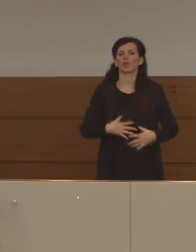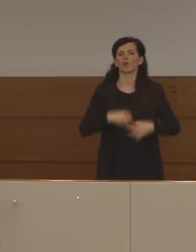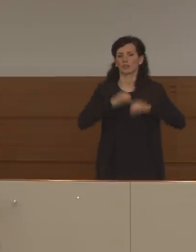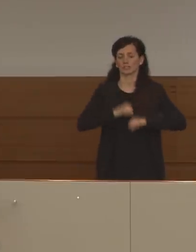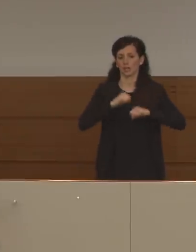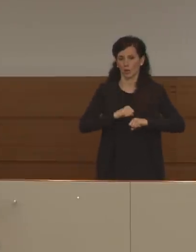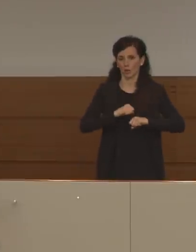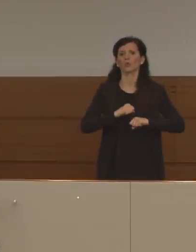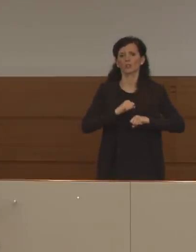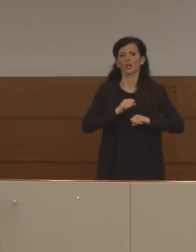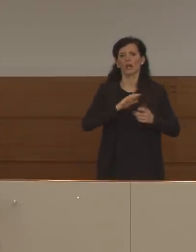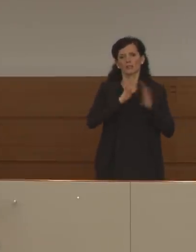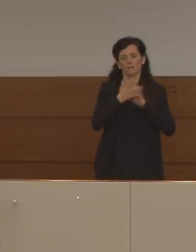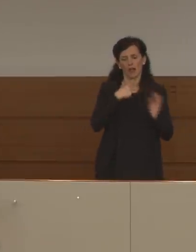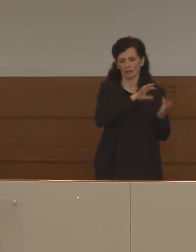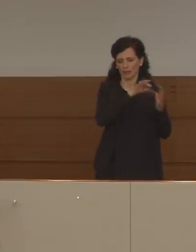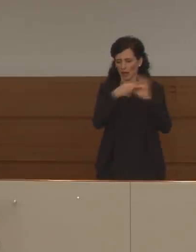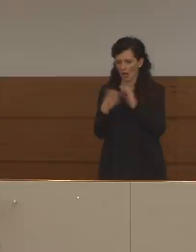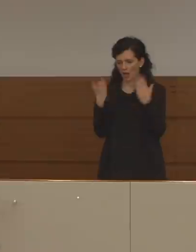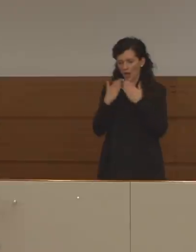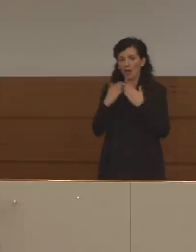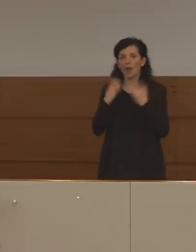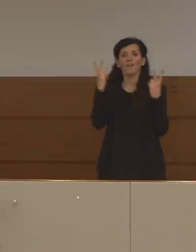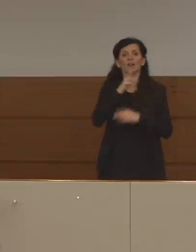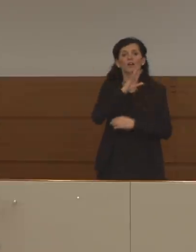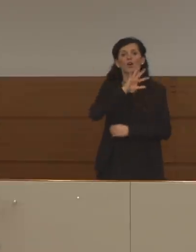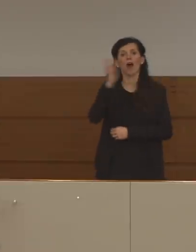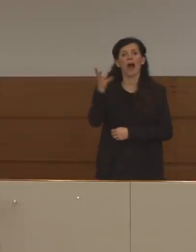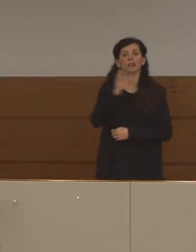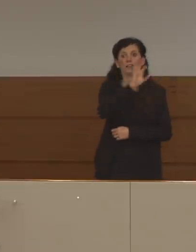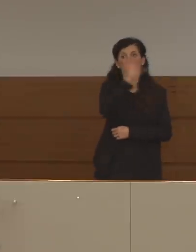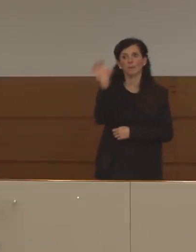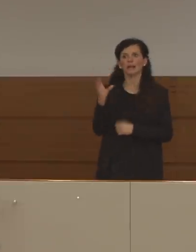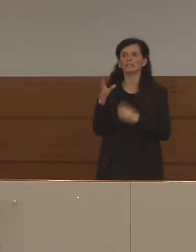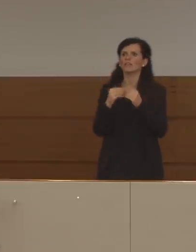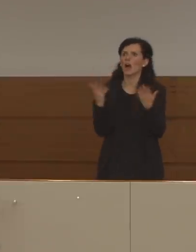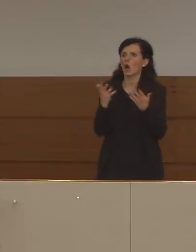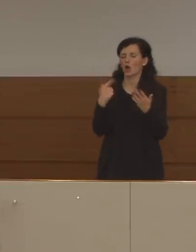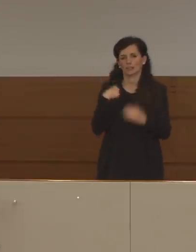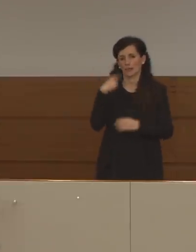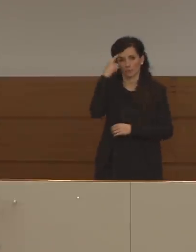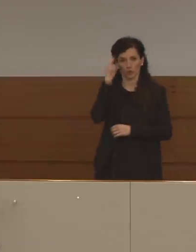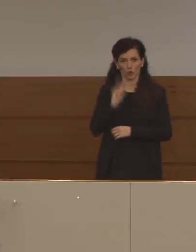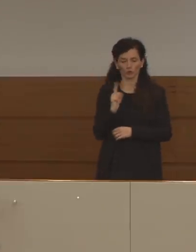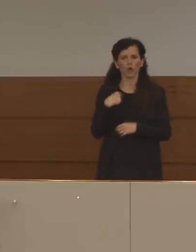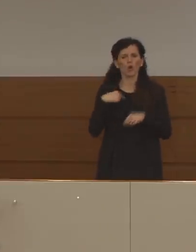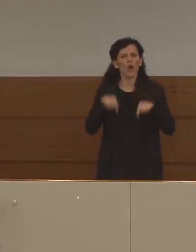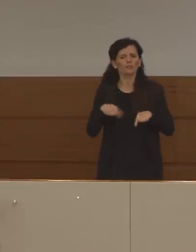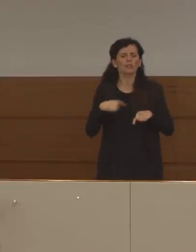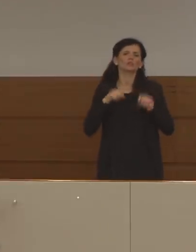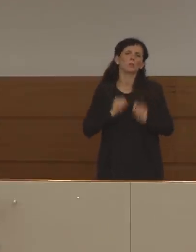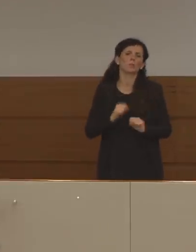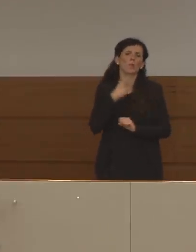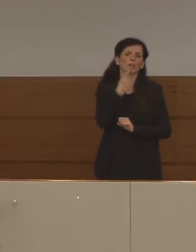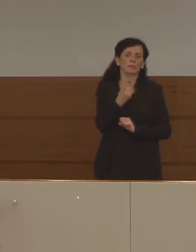in altri paesi, in altre situazioni quindi in questo momento noi possiamo dire che i nostri dati sono questi, noi non